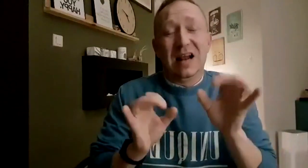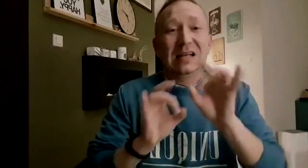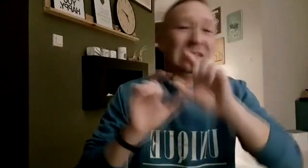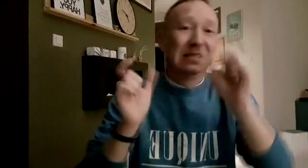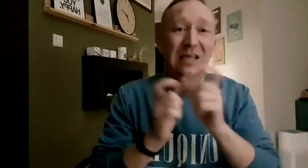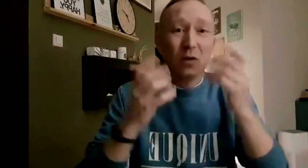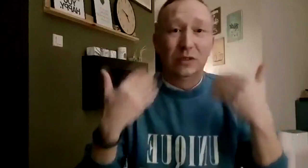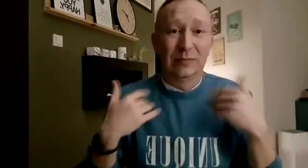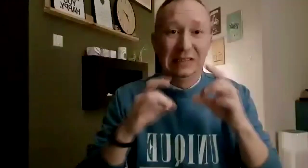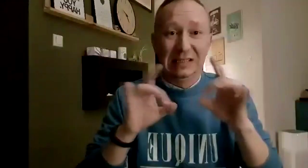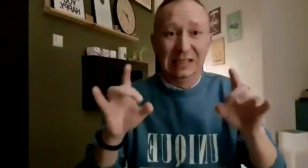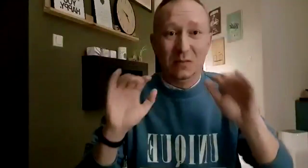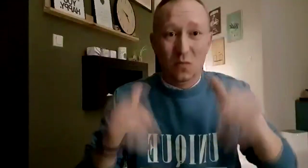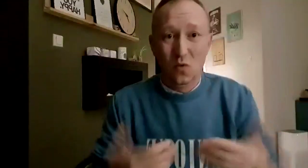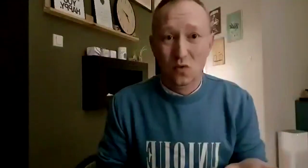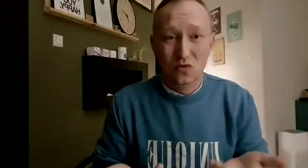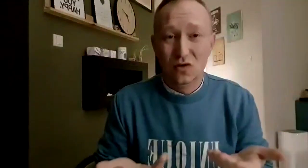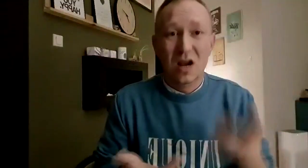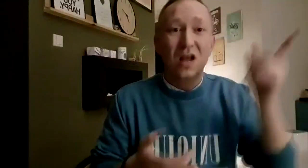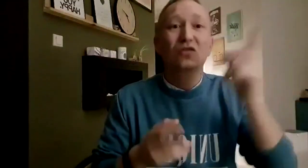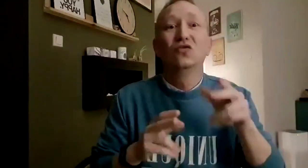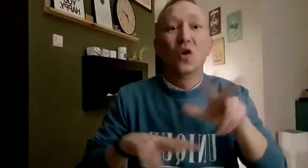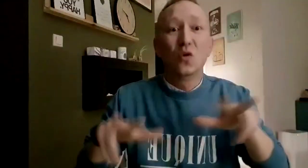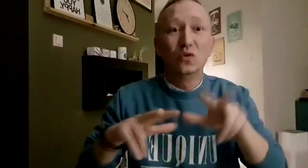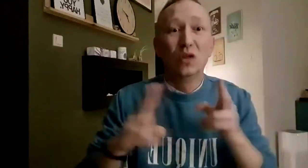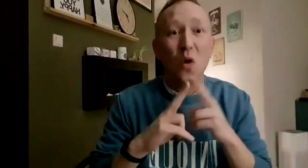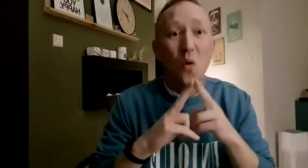A tak to to teraz ta osoba cały szpital może zakazić